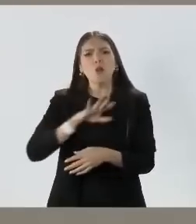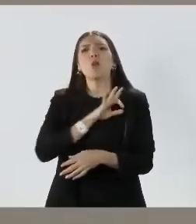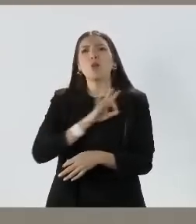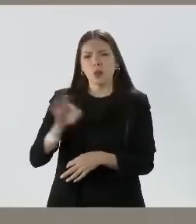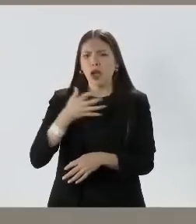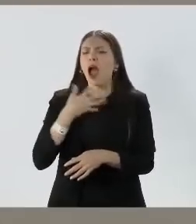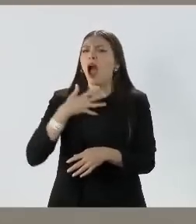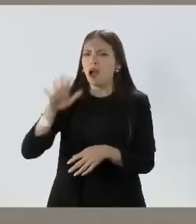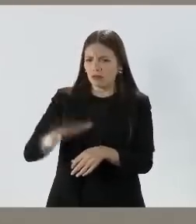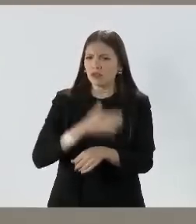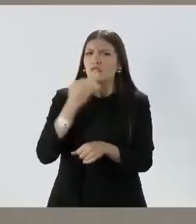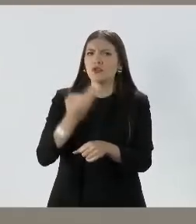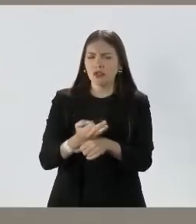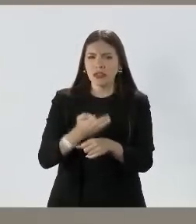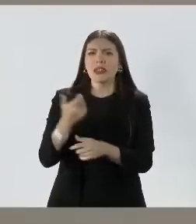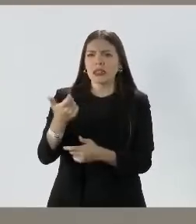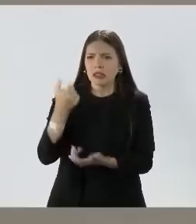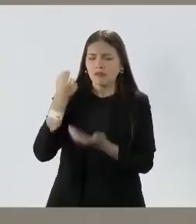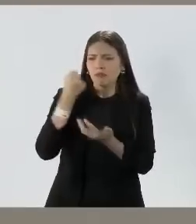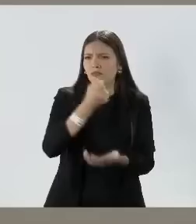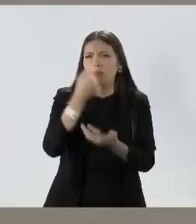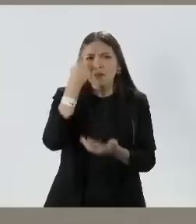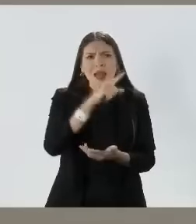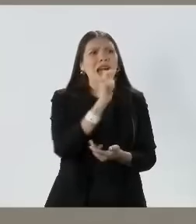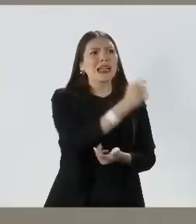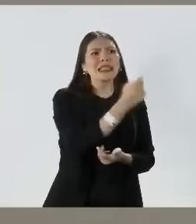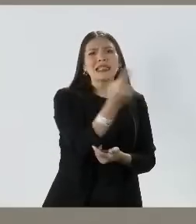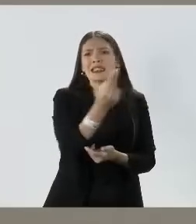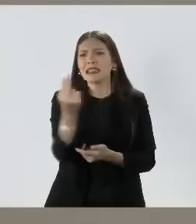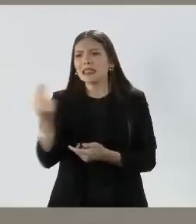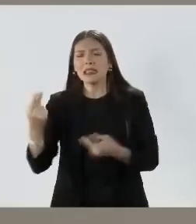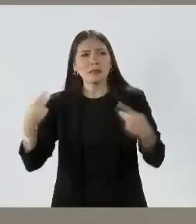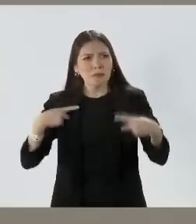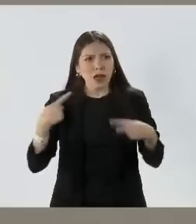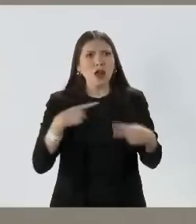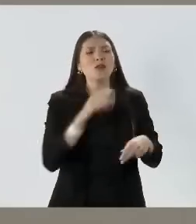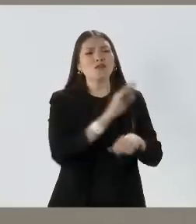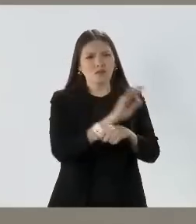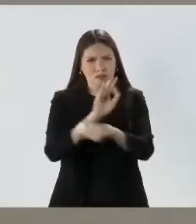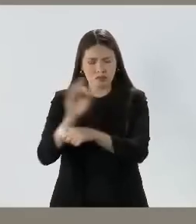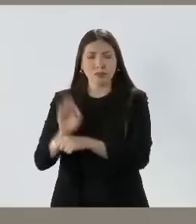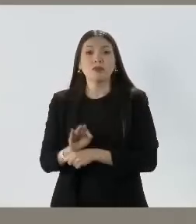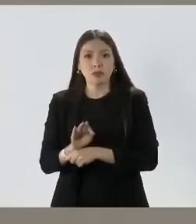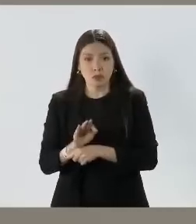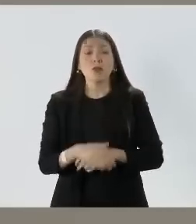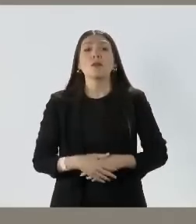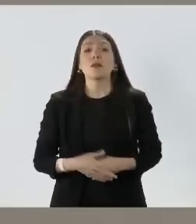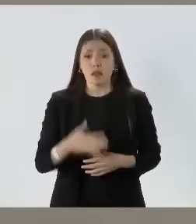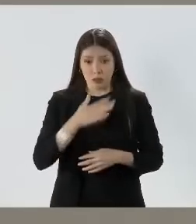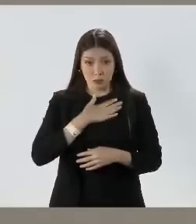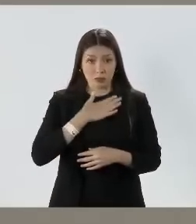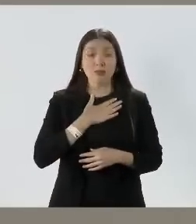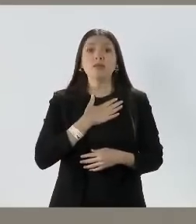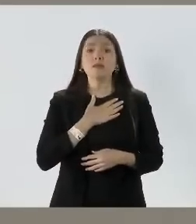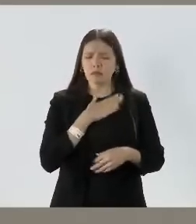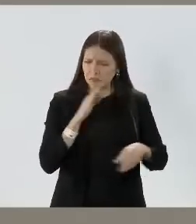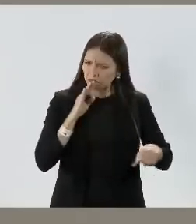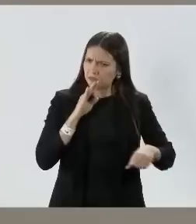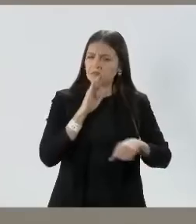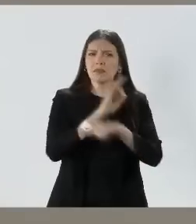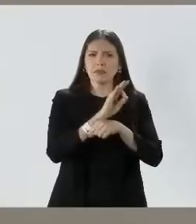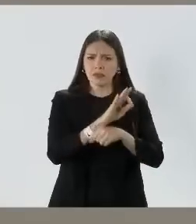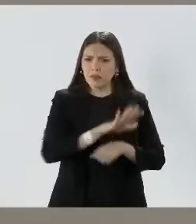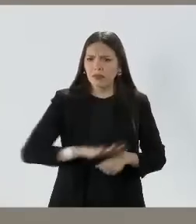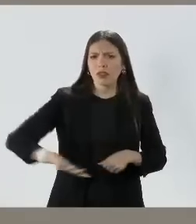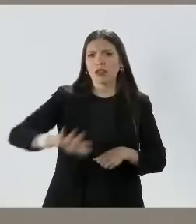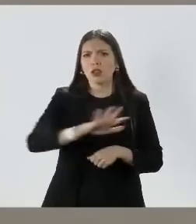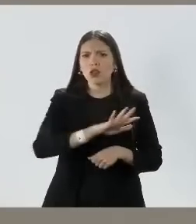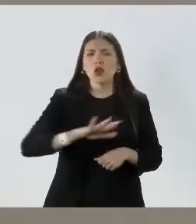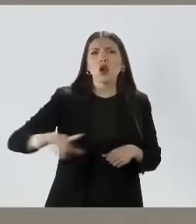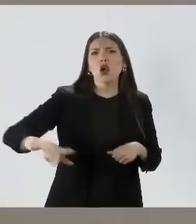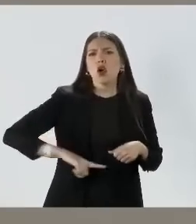demandas de las y los ciudadanos soy defensora de los gobiernos locales porque son los más cercanos